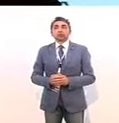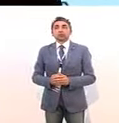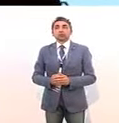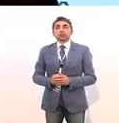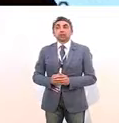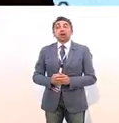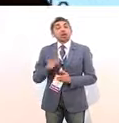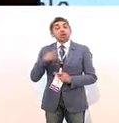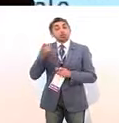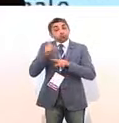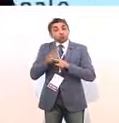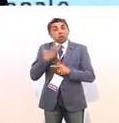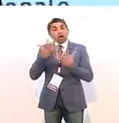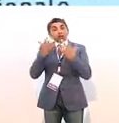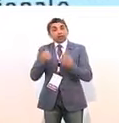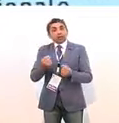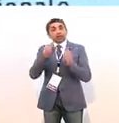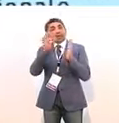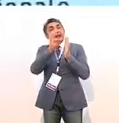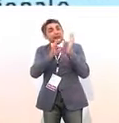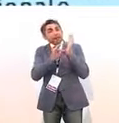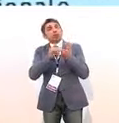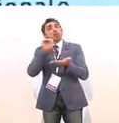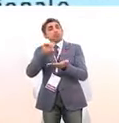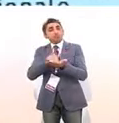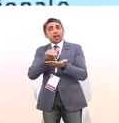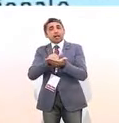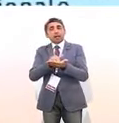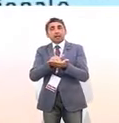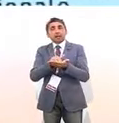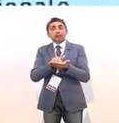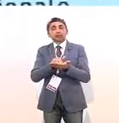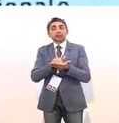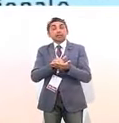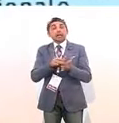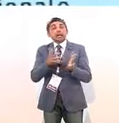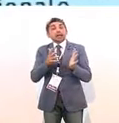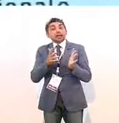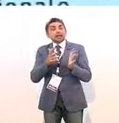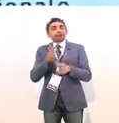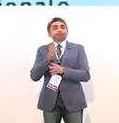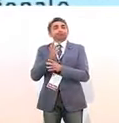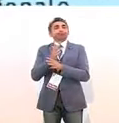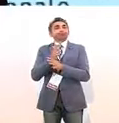anche accettato delle regole bancarie che hanno oggettivamente indebolito il nostro